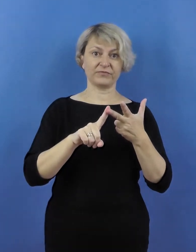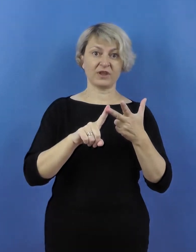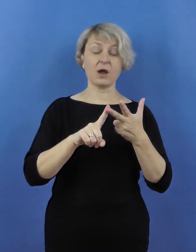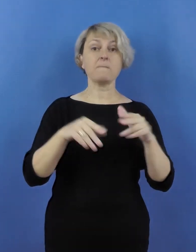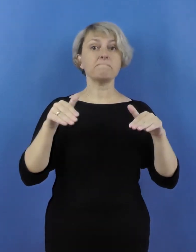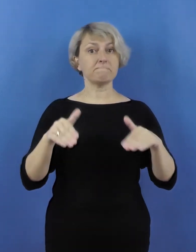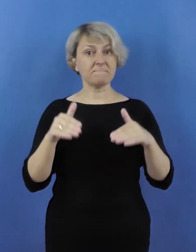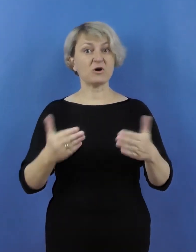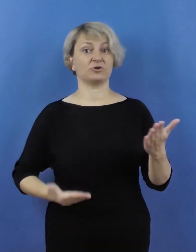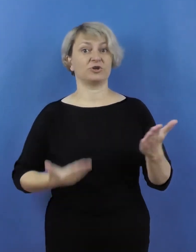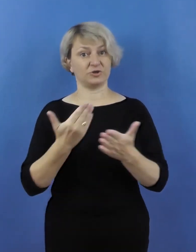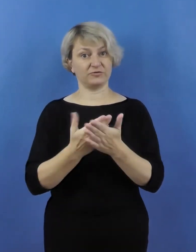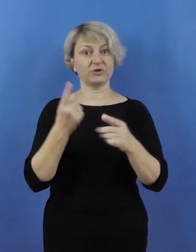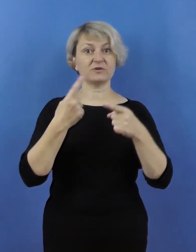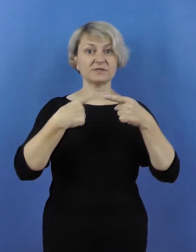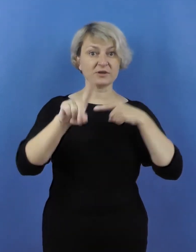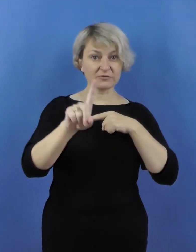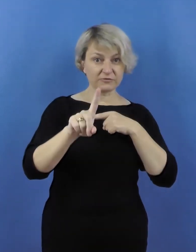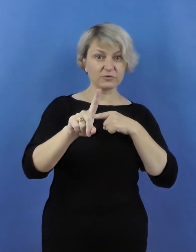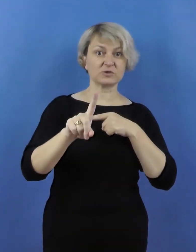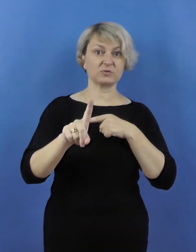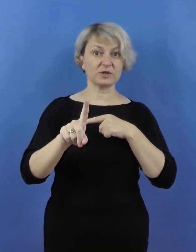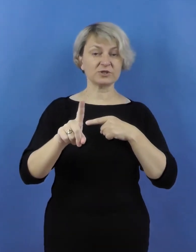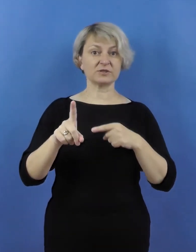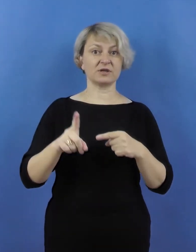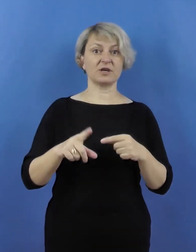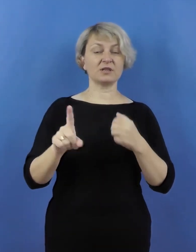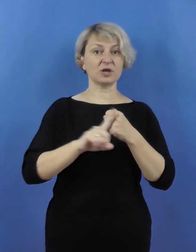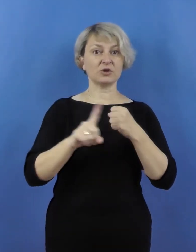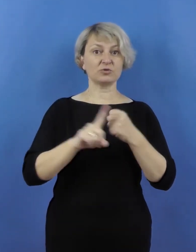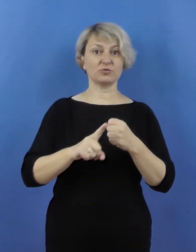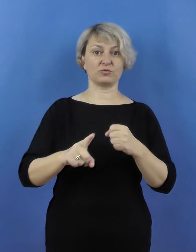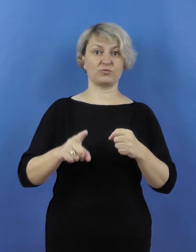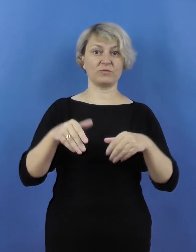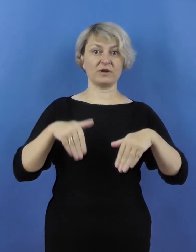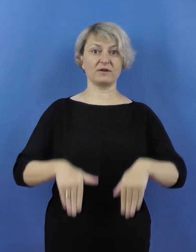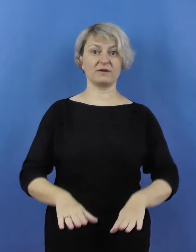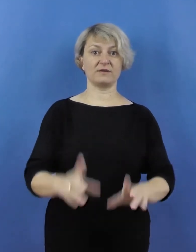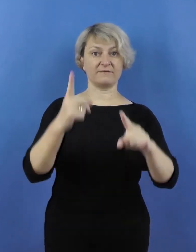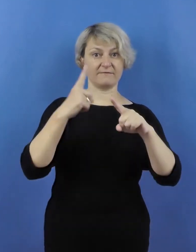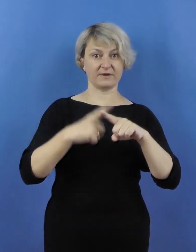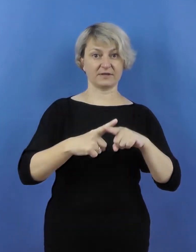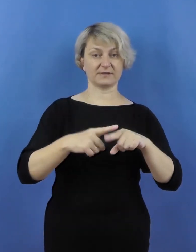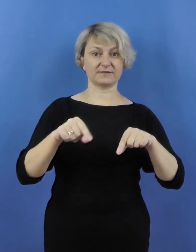Przesłać wniosek na przedstawiony poniżej numer faksu: